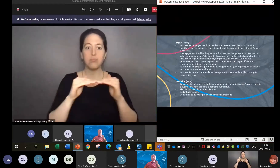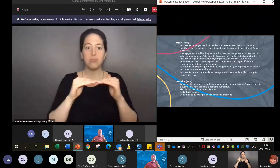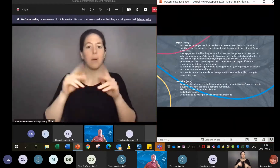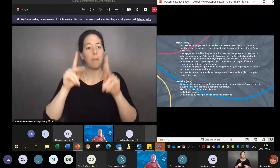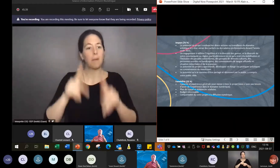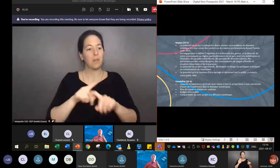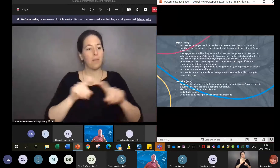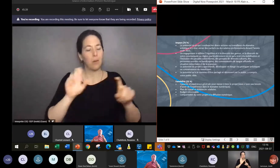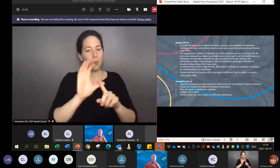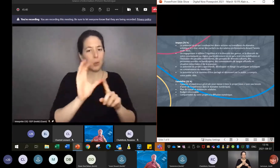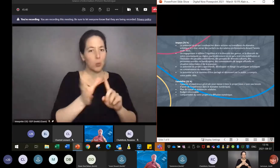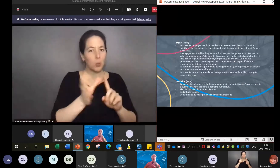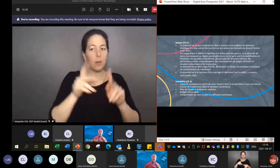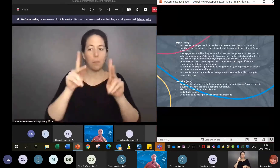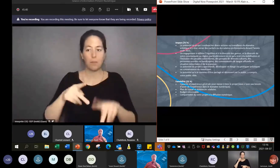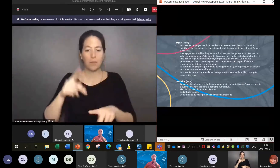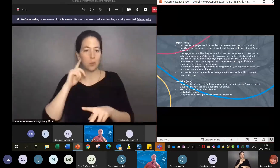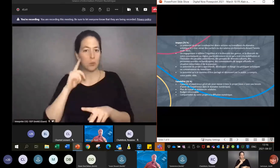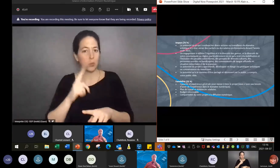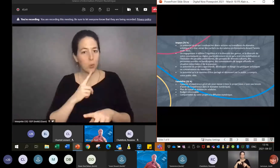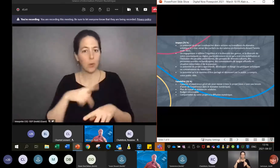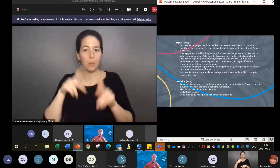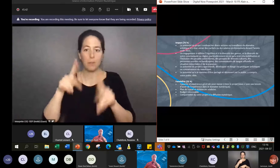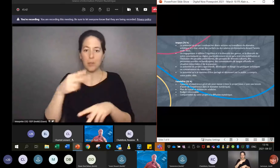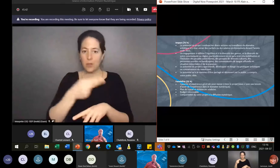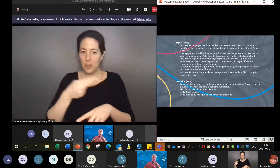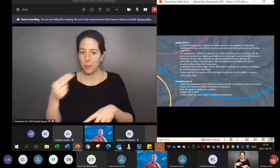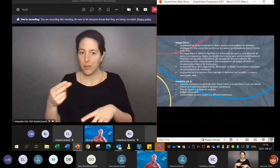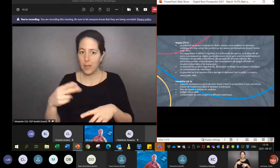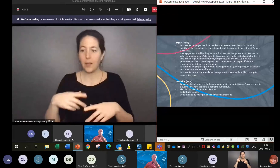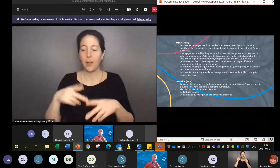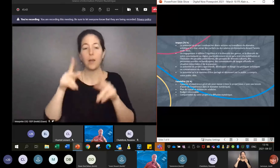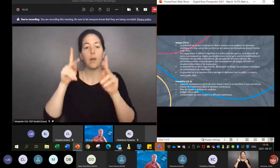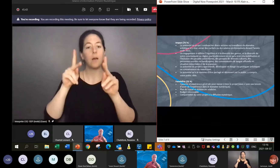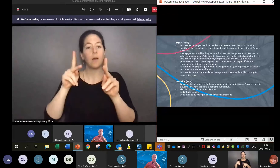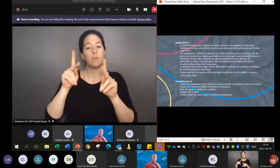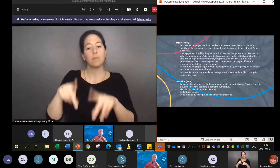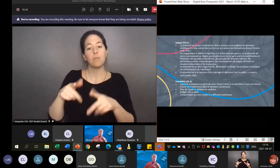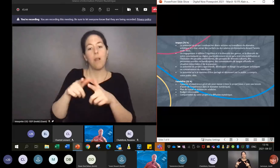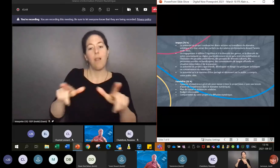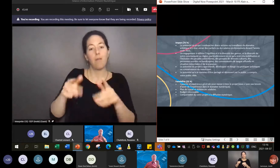communautés de langue officielle en situation minoritaire et